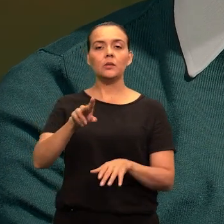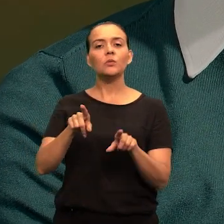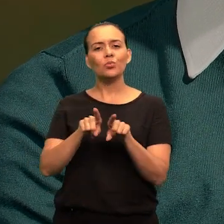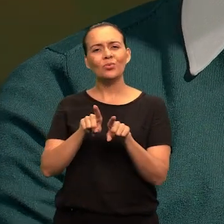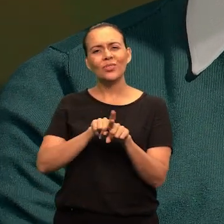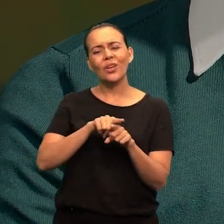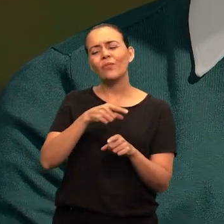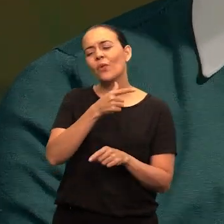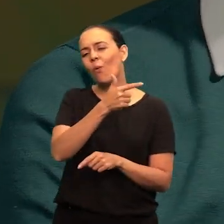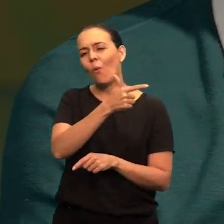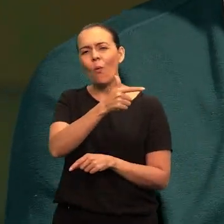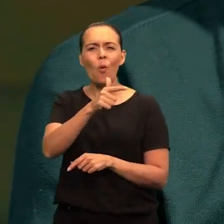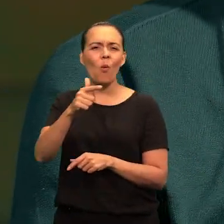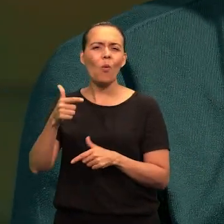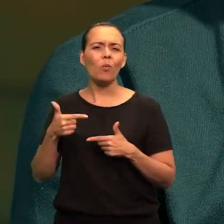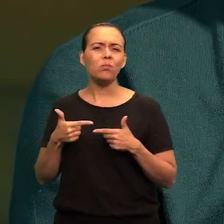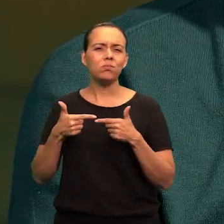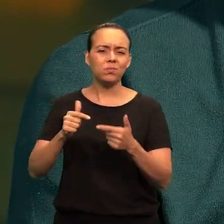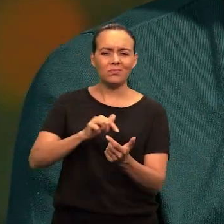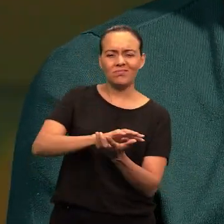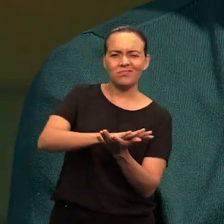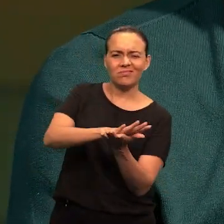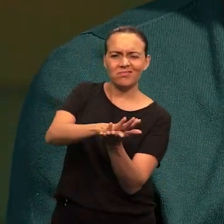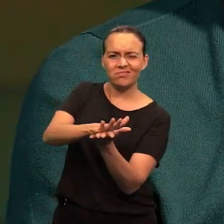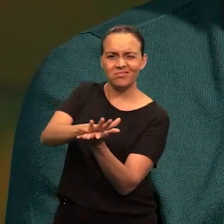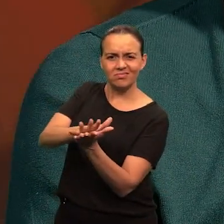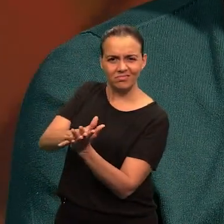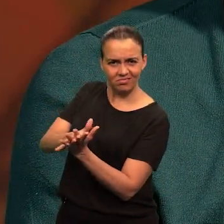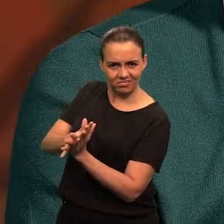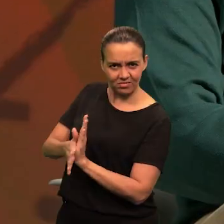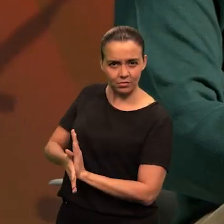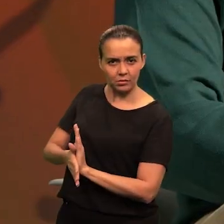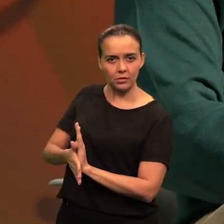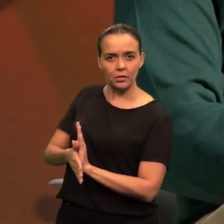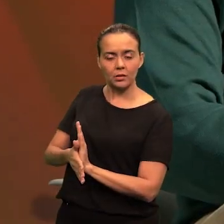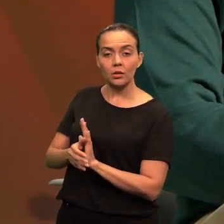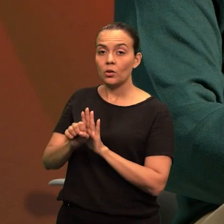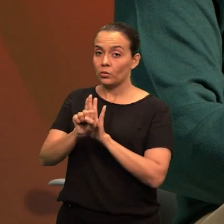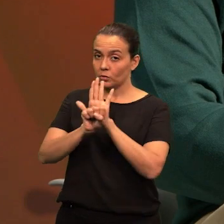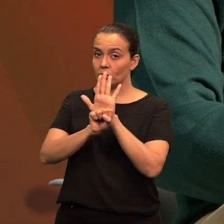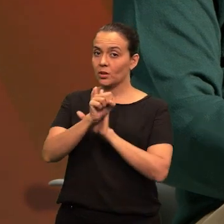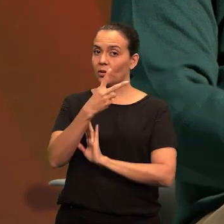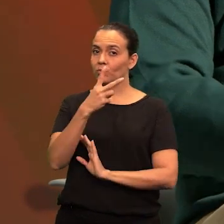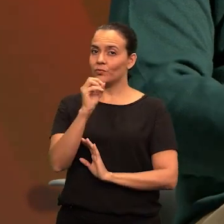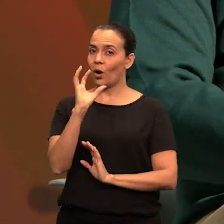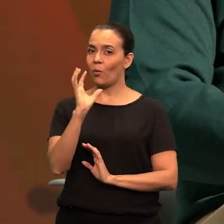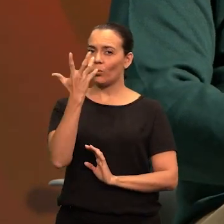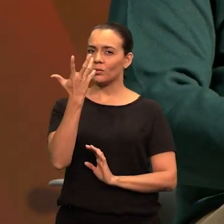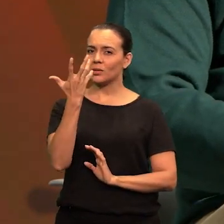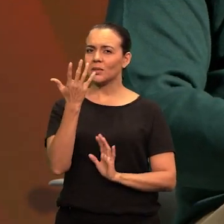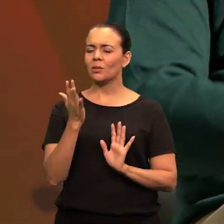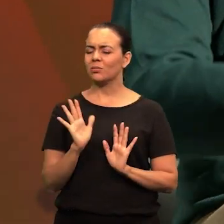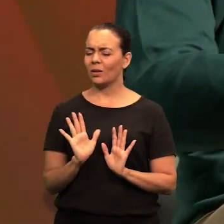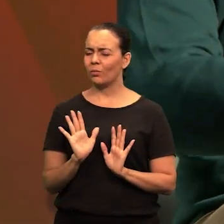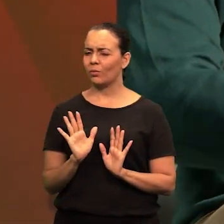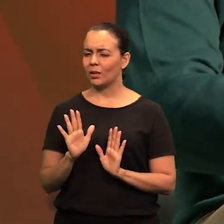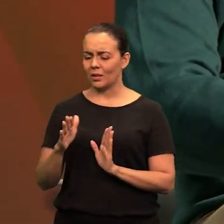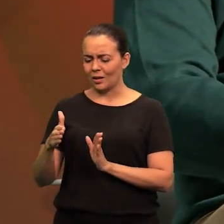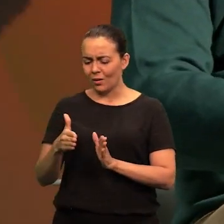e outras tantas perseguições produzidas ao longo do século XX. E aí eu me pergunto: será que o caminho do meio